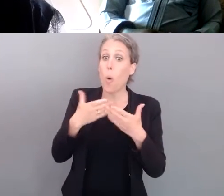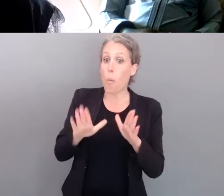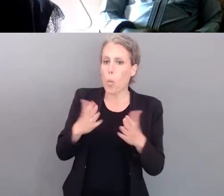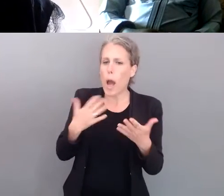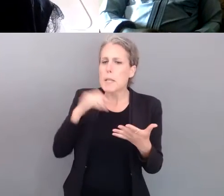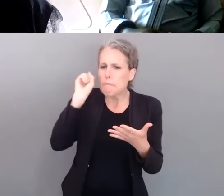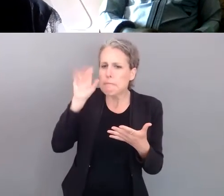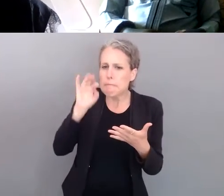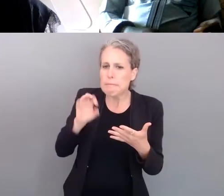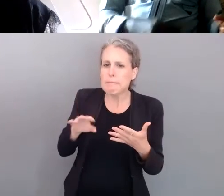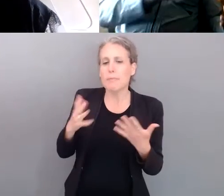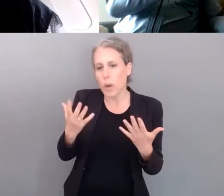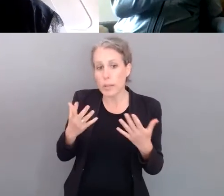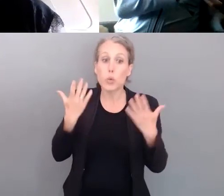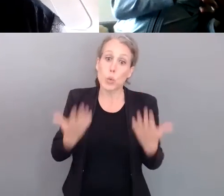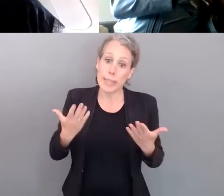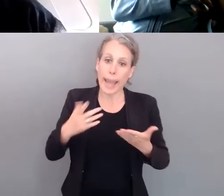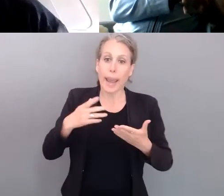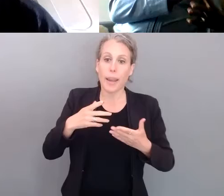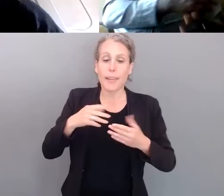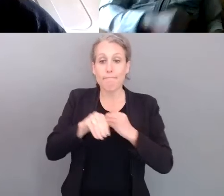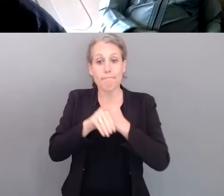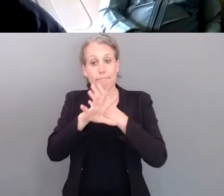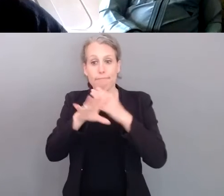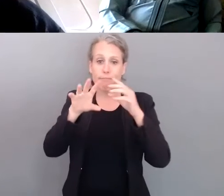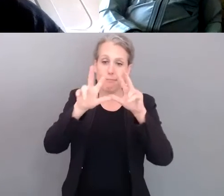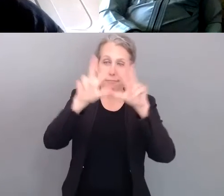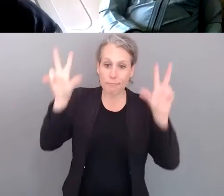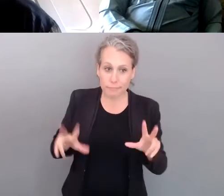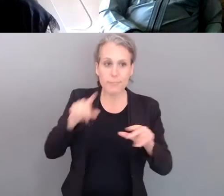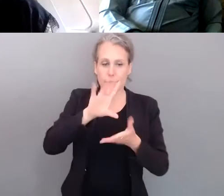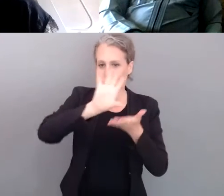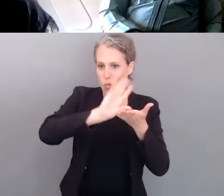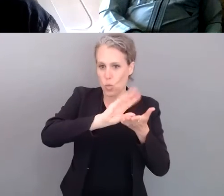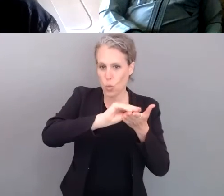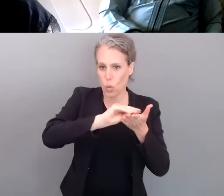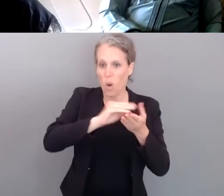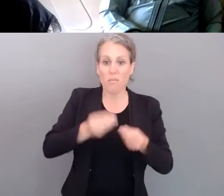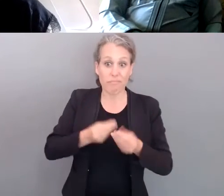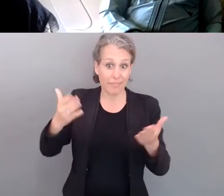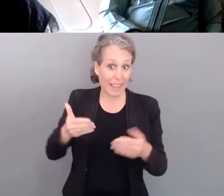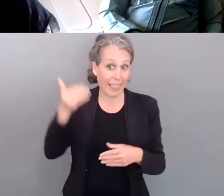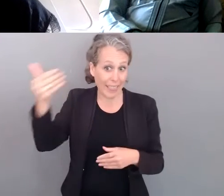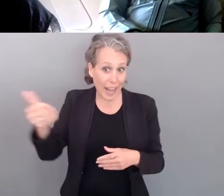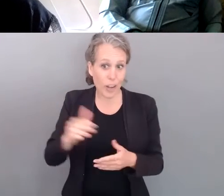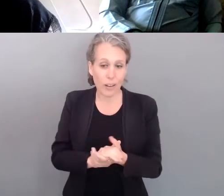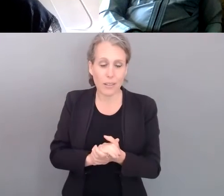Comenzaré con algunos elementos de limpieza.